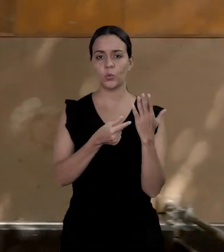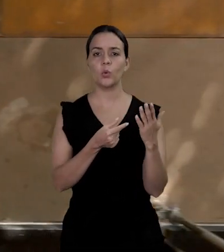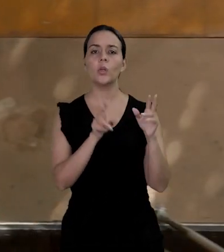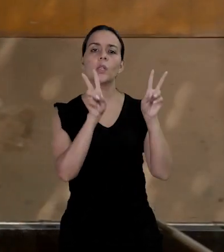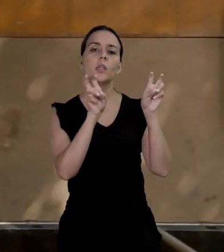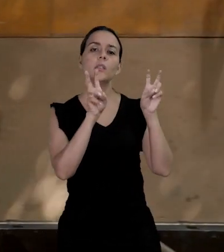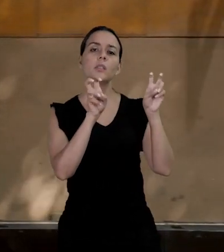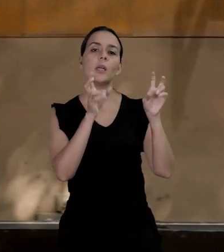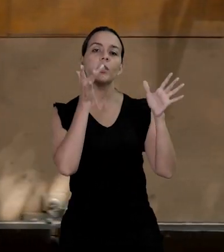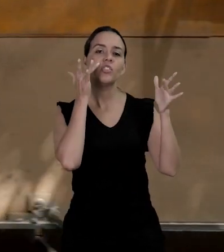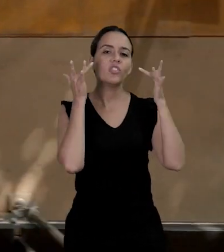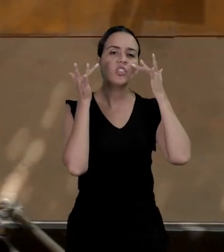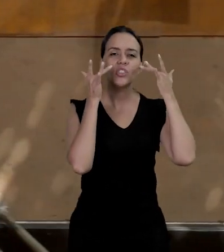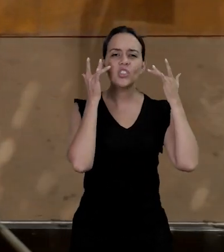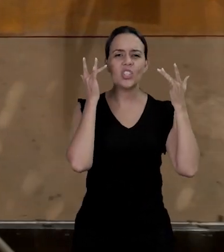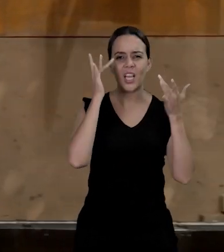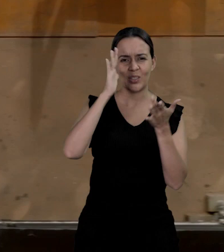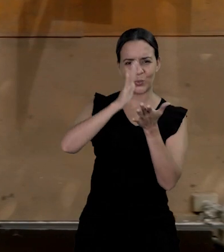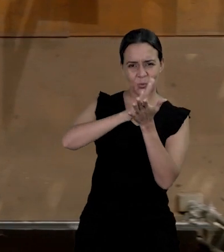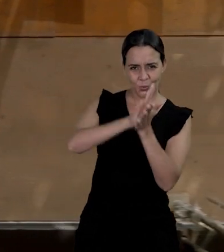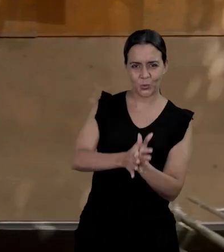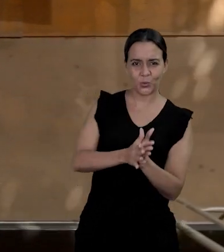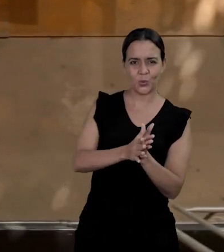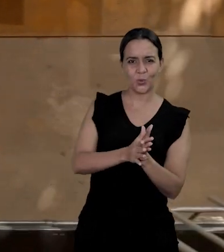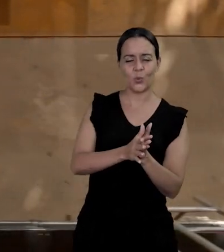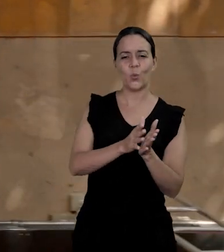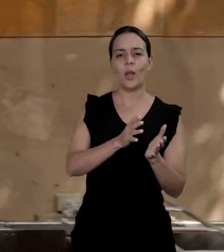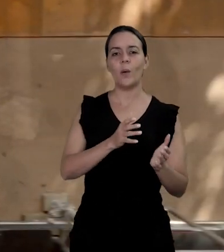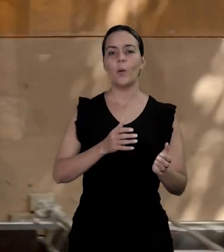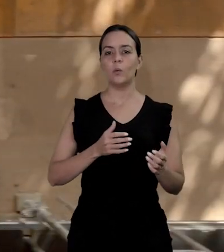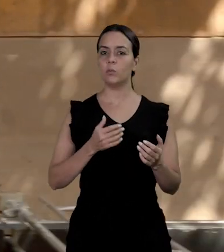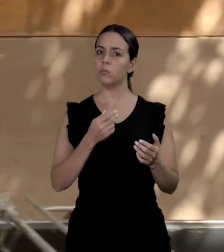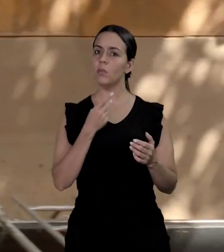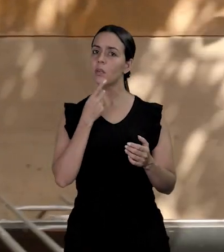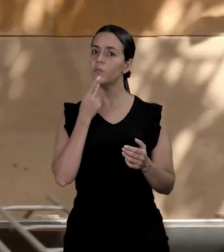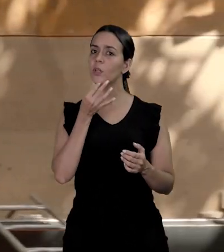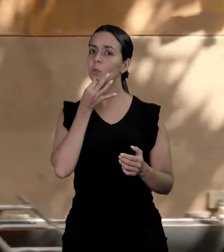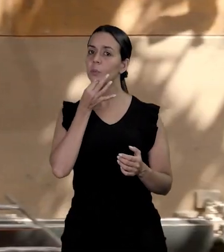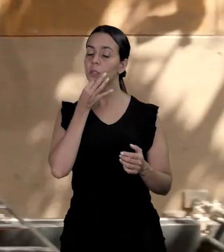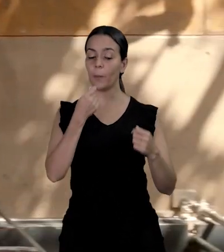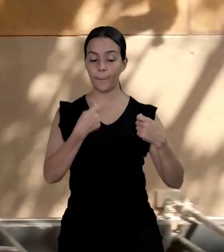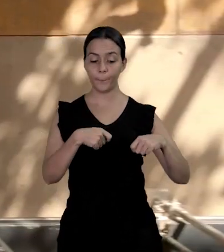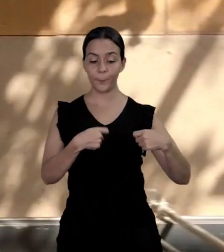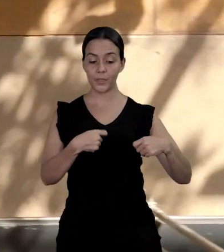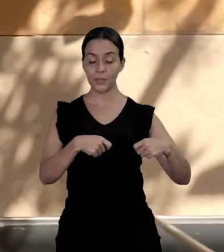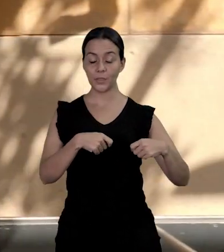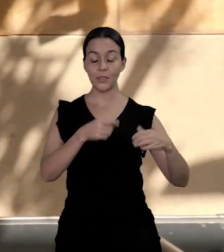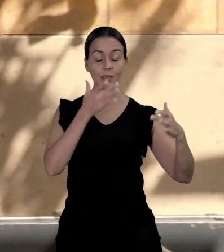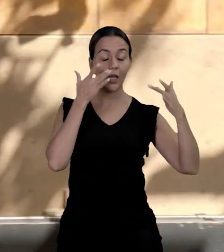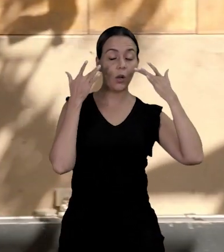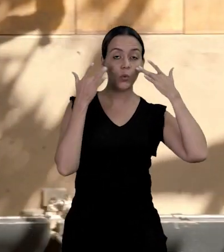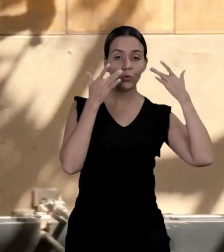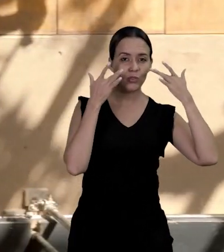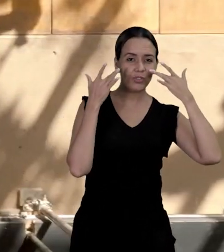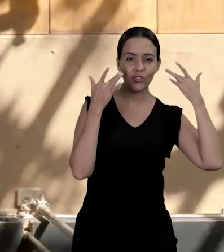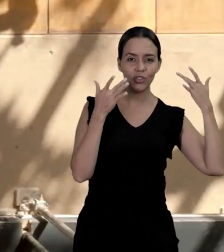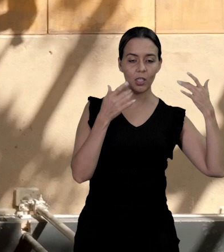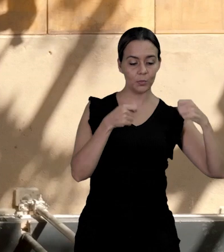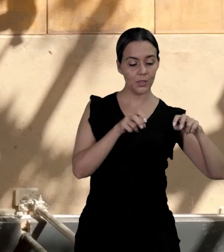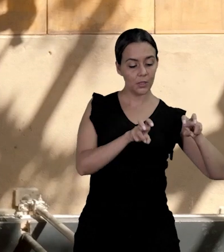fala do teatro da crueldade, e ele fala, ele sugere que o teatro deveria ter poltronas móveis